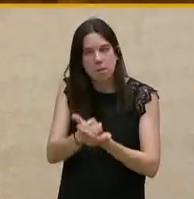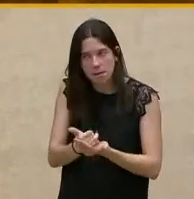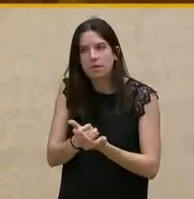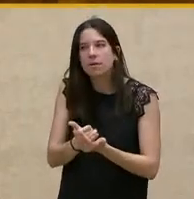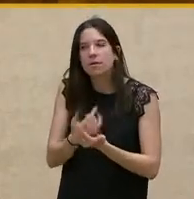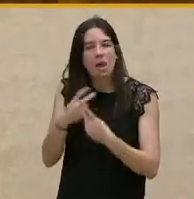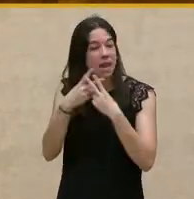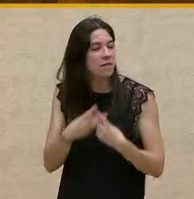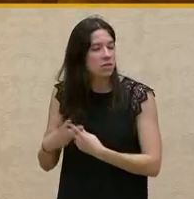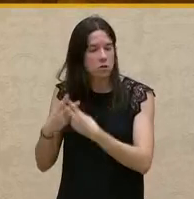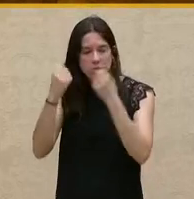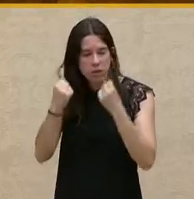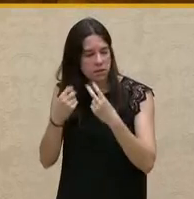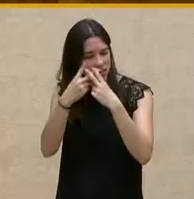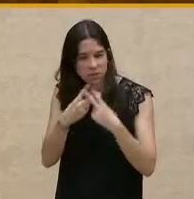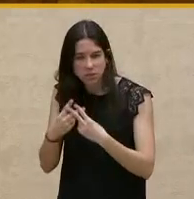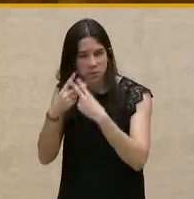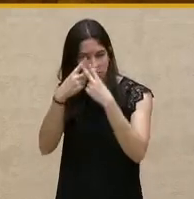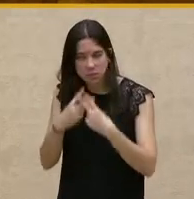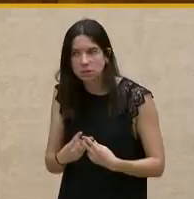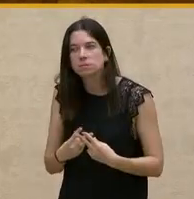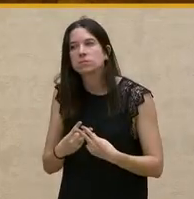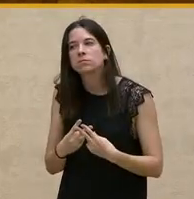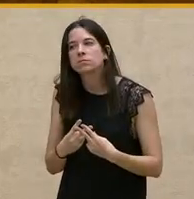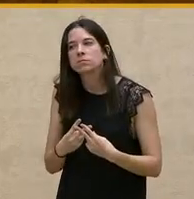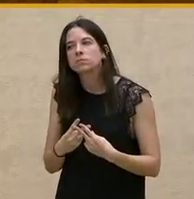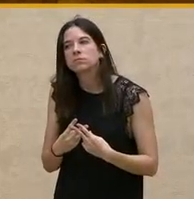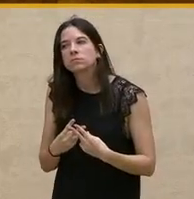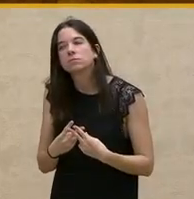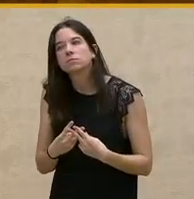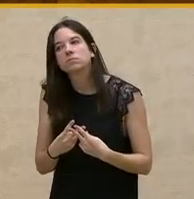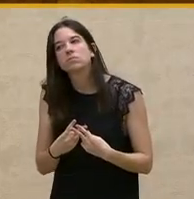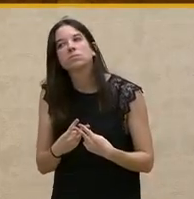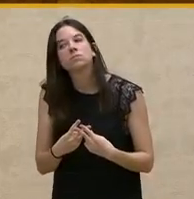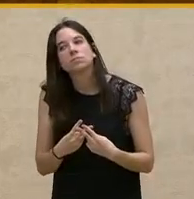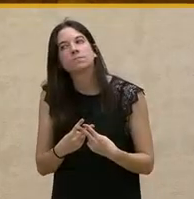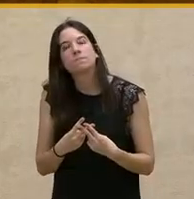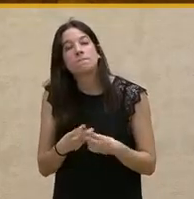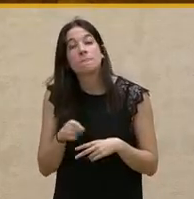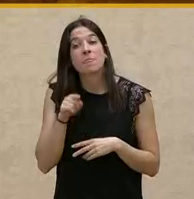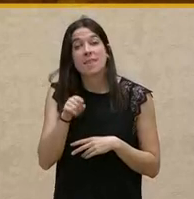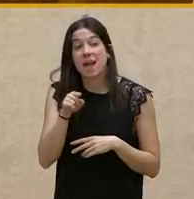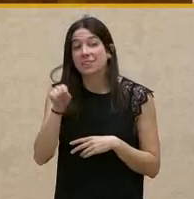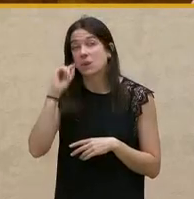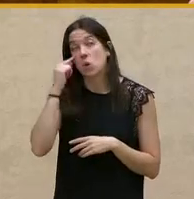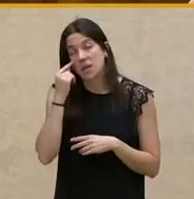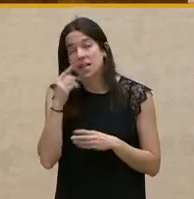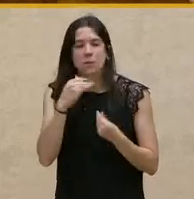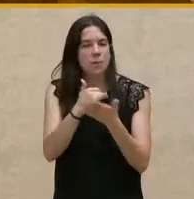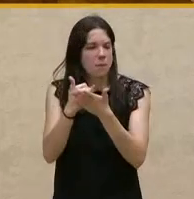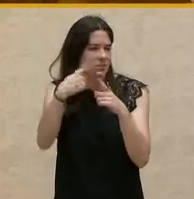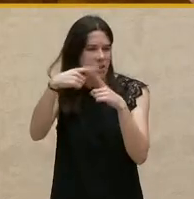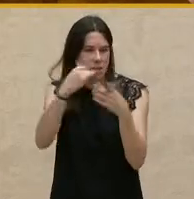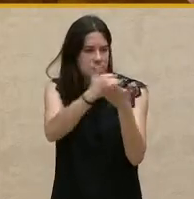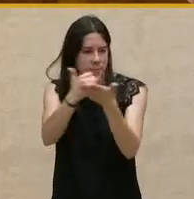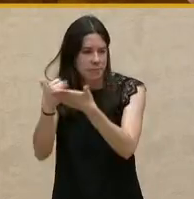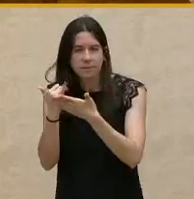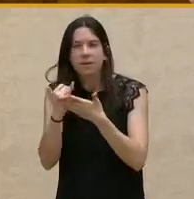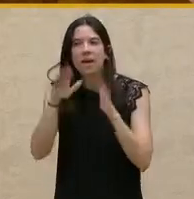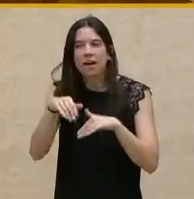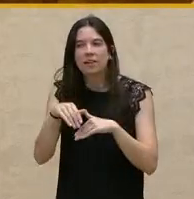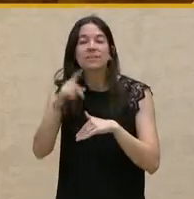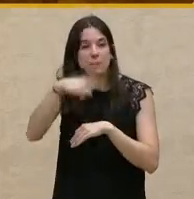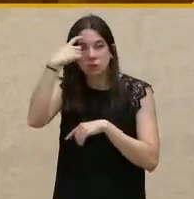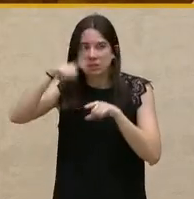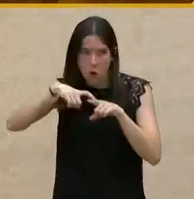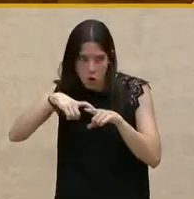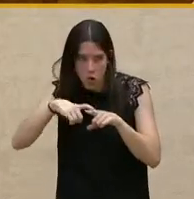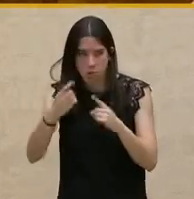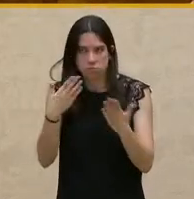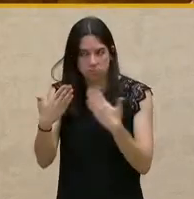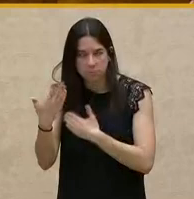revisión y allí vieron con diferentes pruebas que me iban haciendo, con también un psicólogo, que,